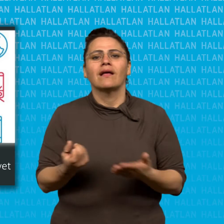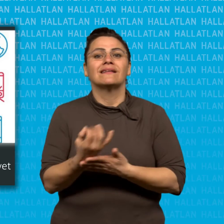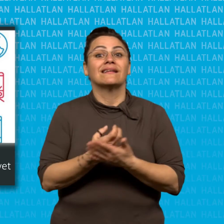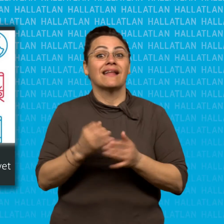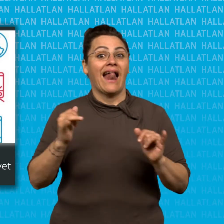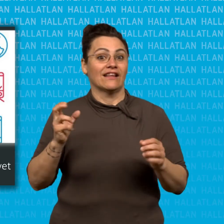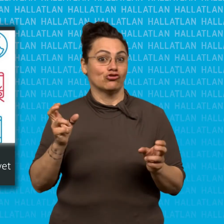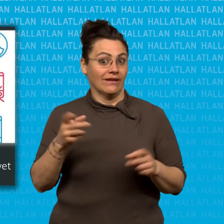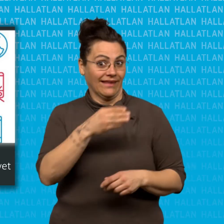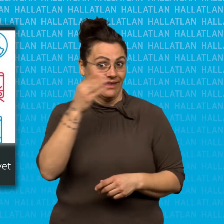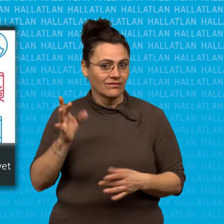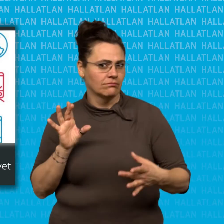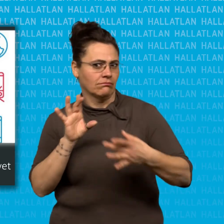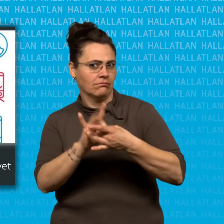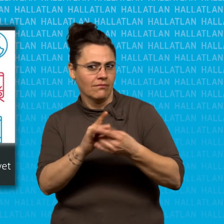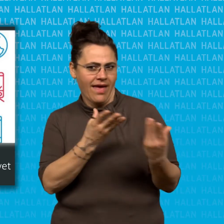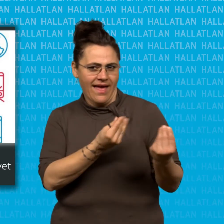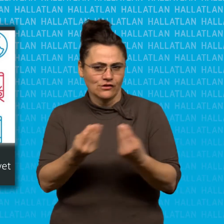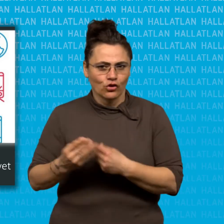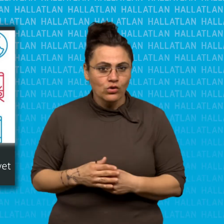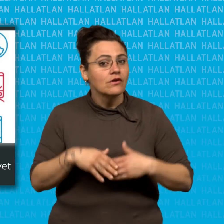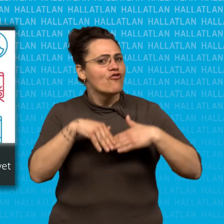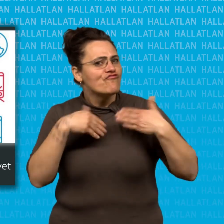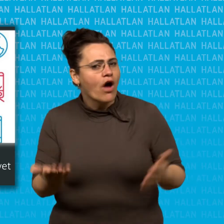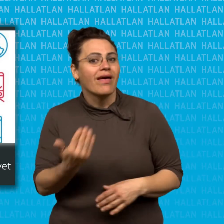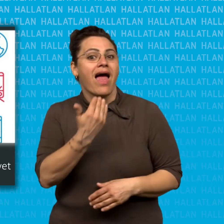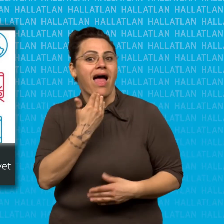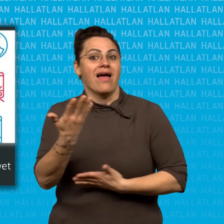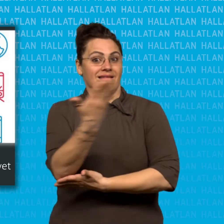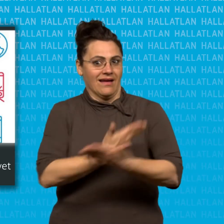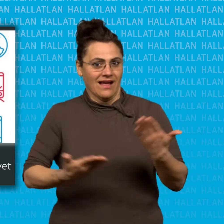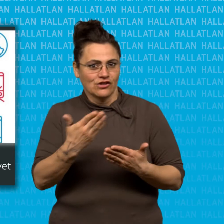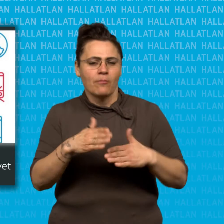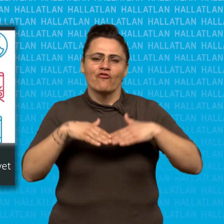a digitális televíziózáshoz kapcsolódó eszközök és az e-kereskedelem,